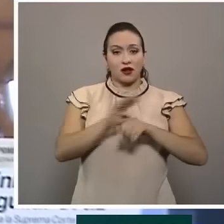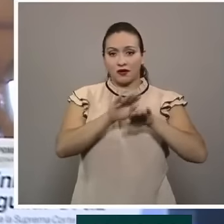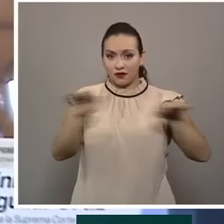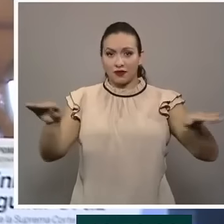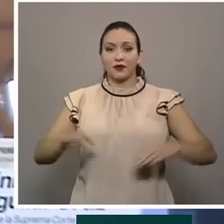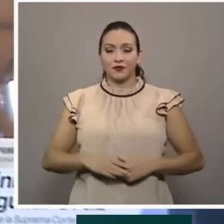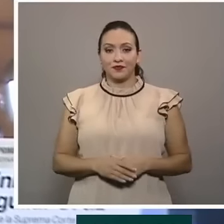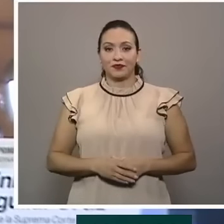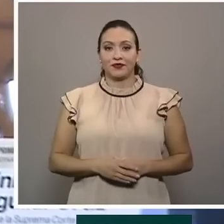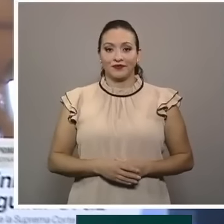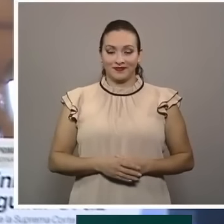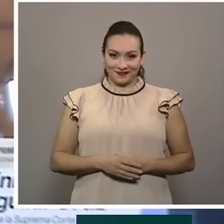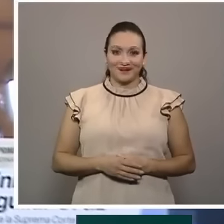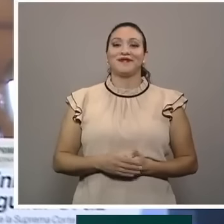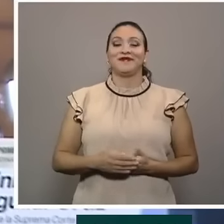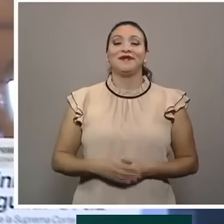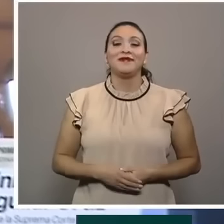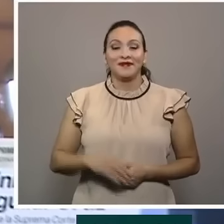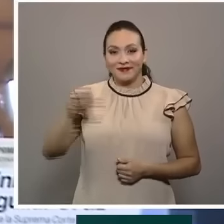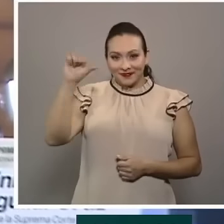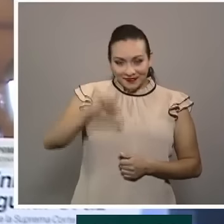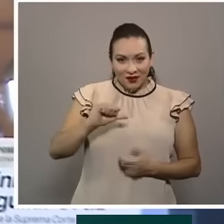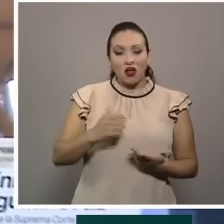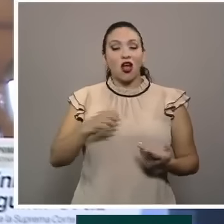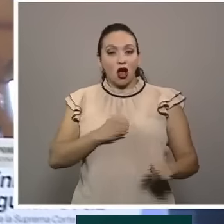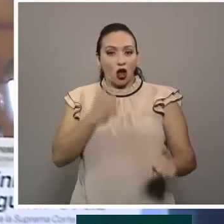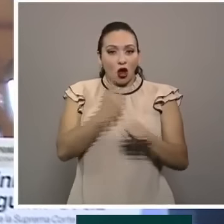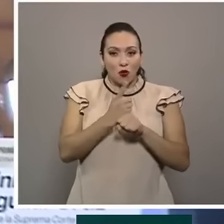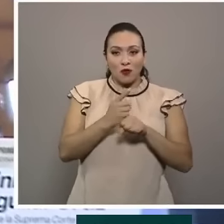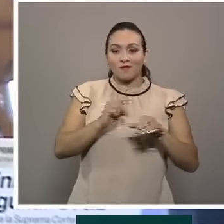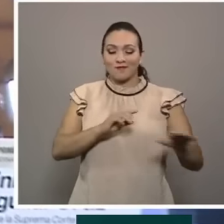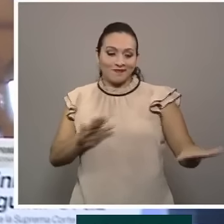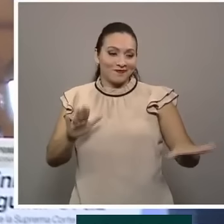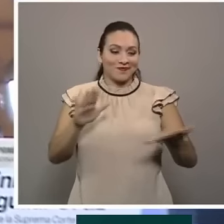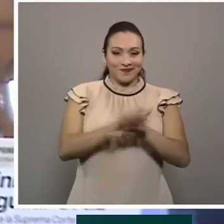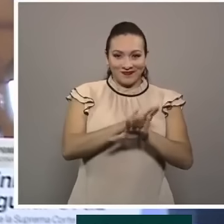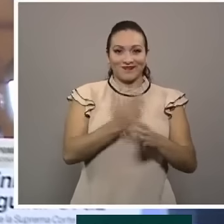oportunidad de impulsar la construcción de un cambio, de un nuevo paradigma y no repetir esa